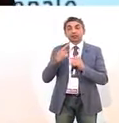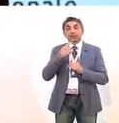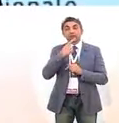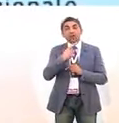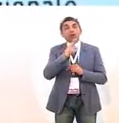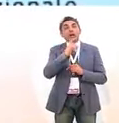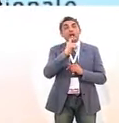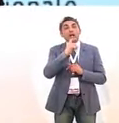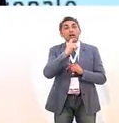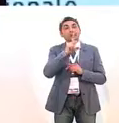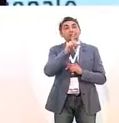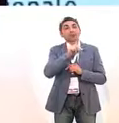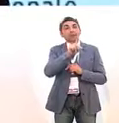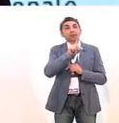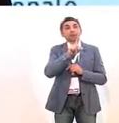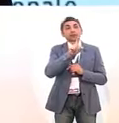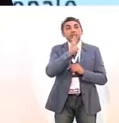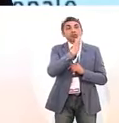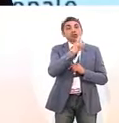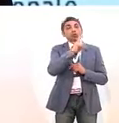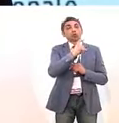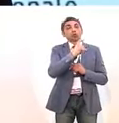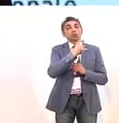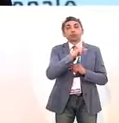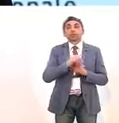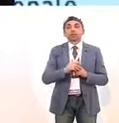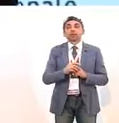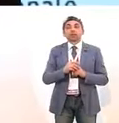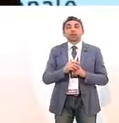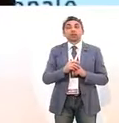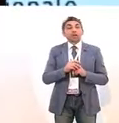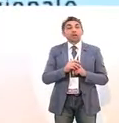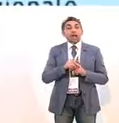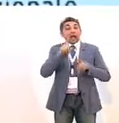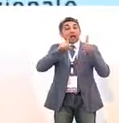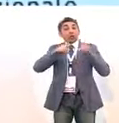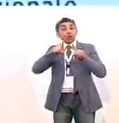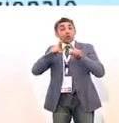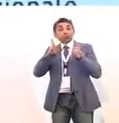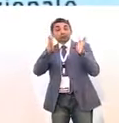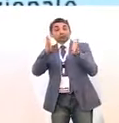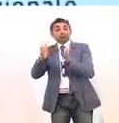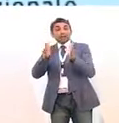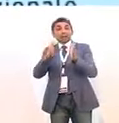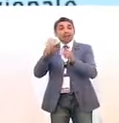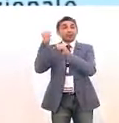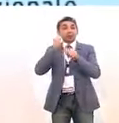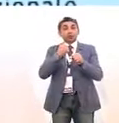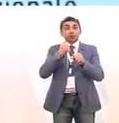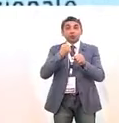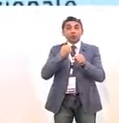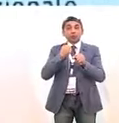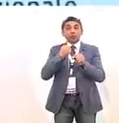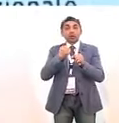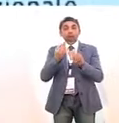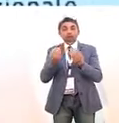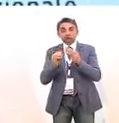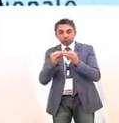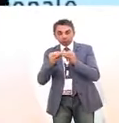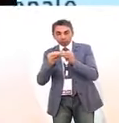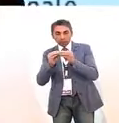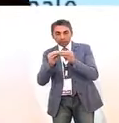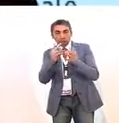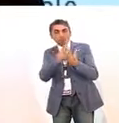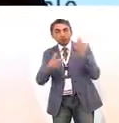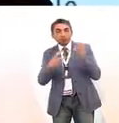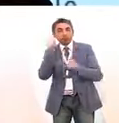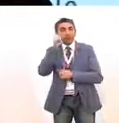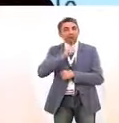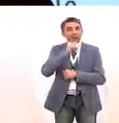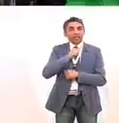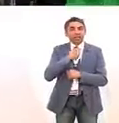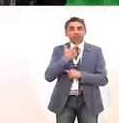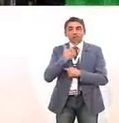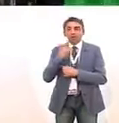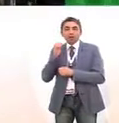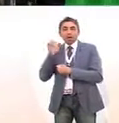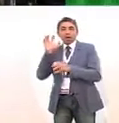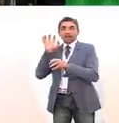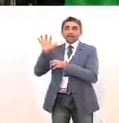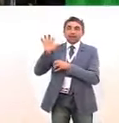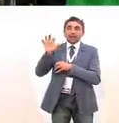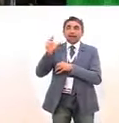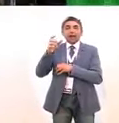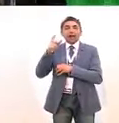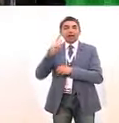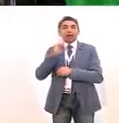questa riflessione – pezzi delle Istituzioni creavano prove false per attaccare me o addirittura